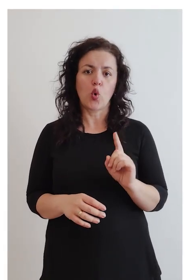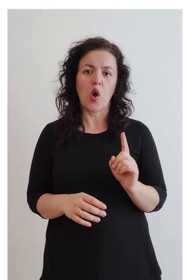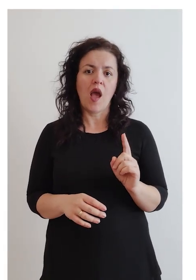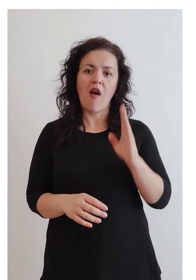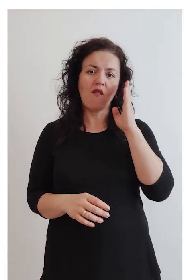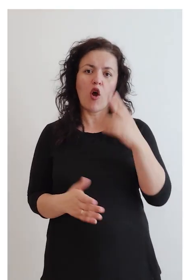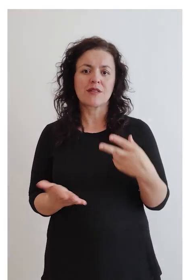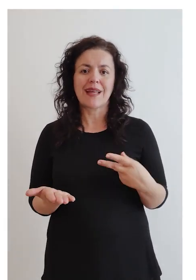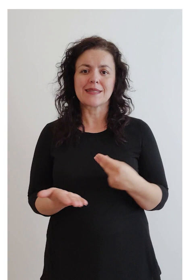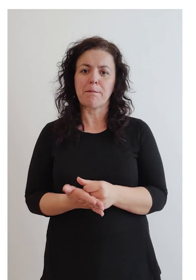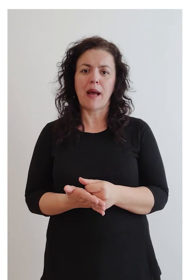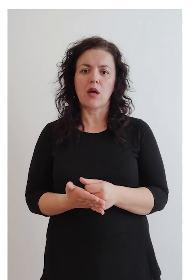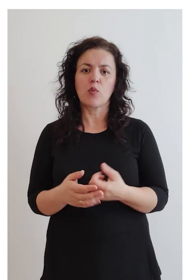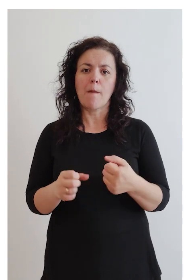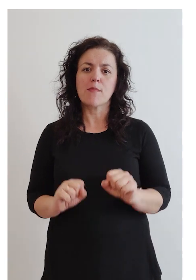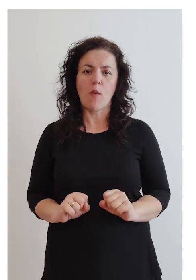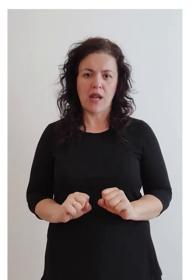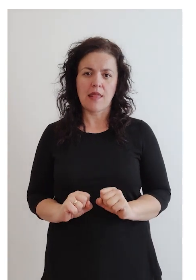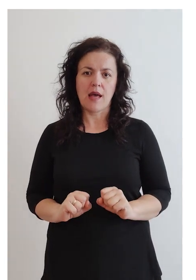Rezumat, secțiunile următoare